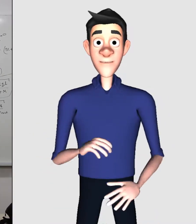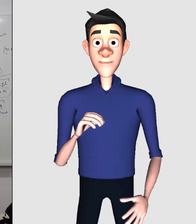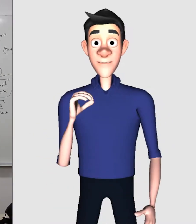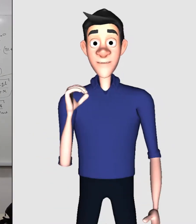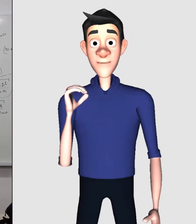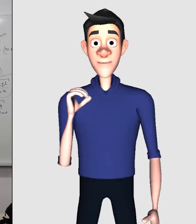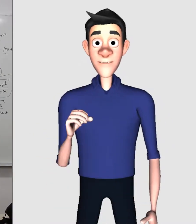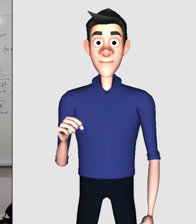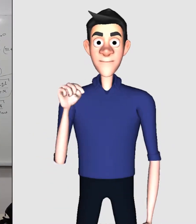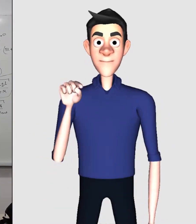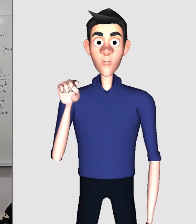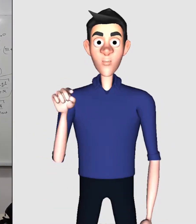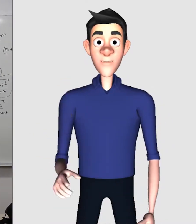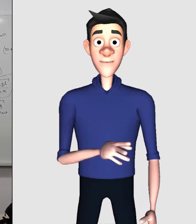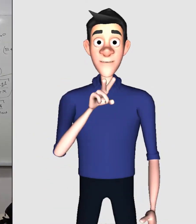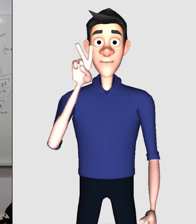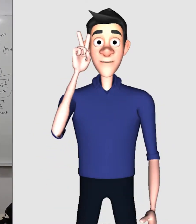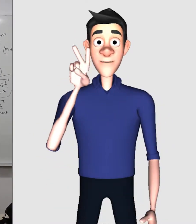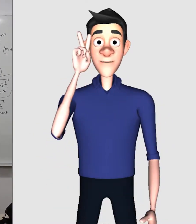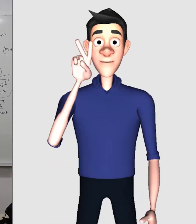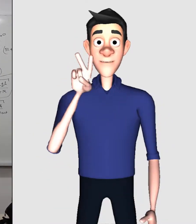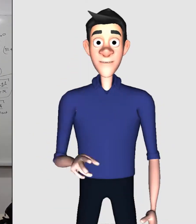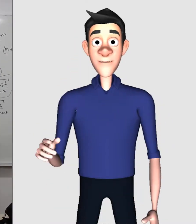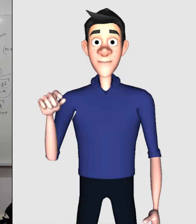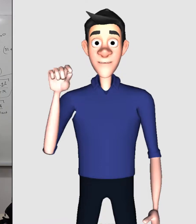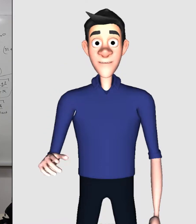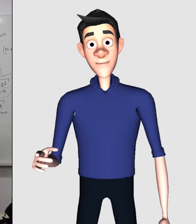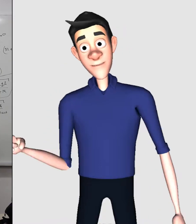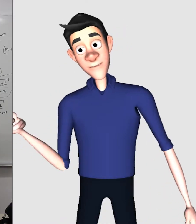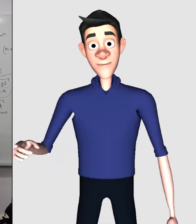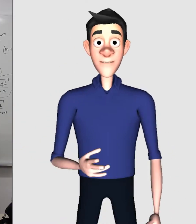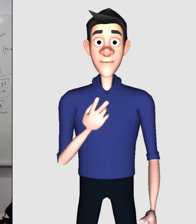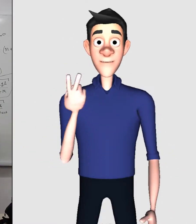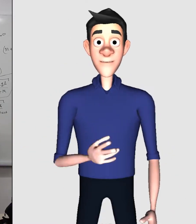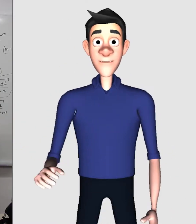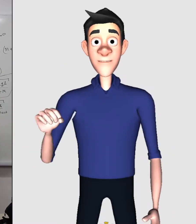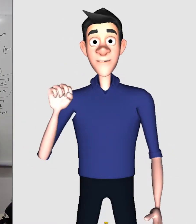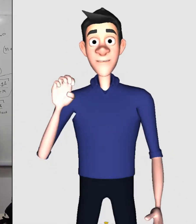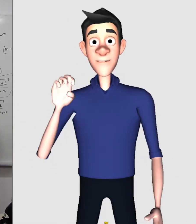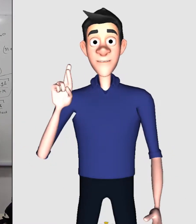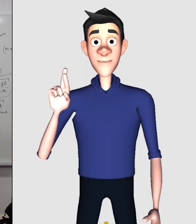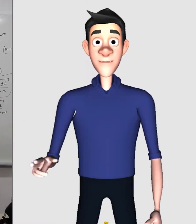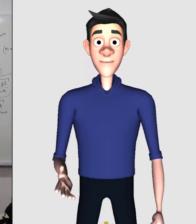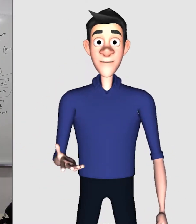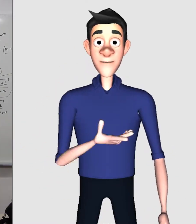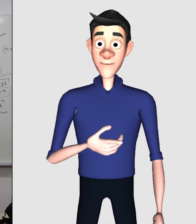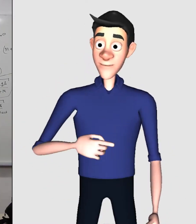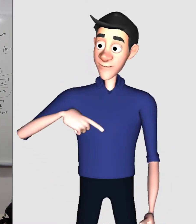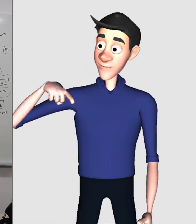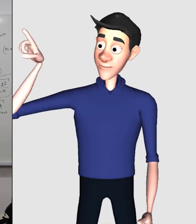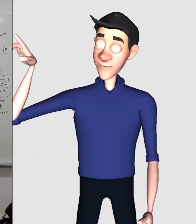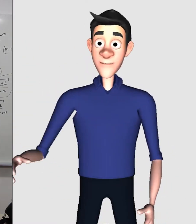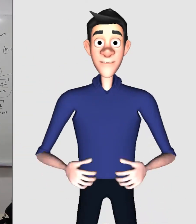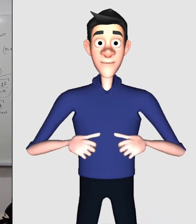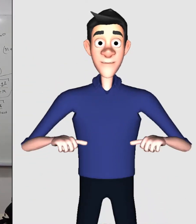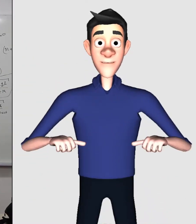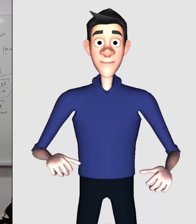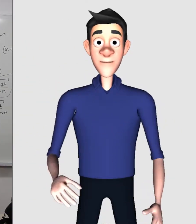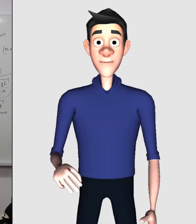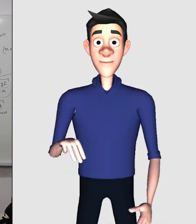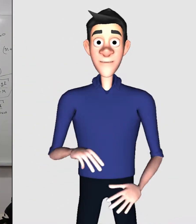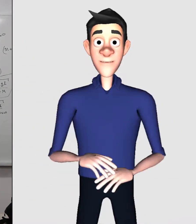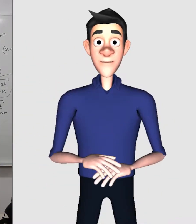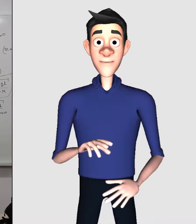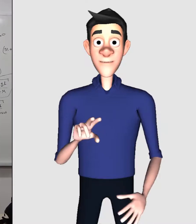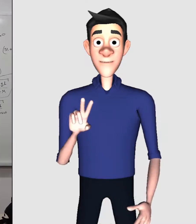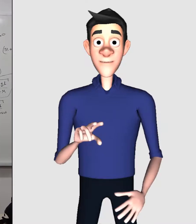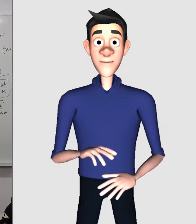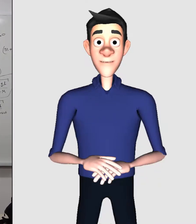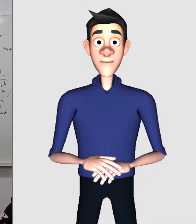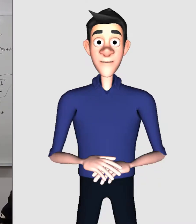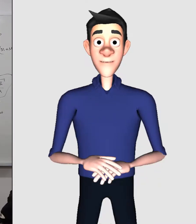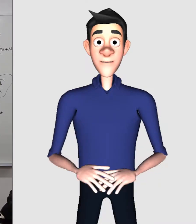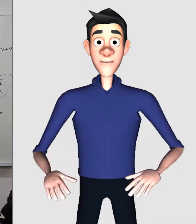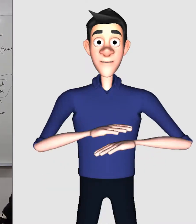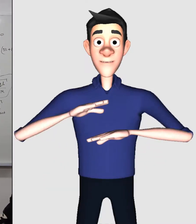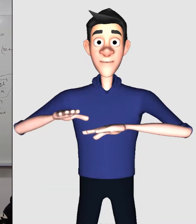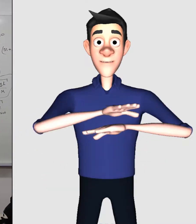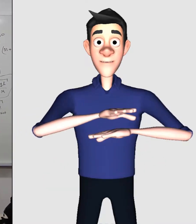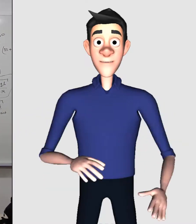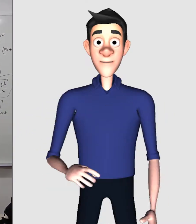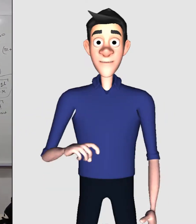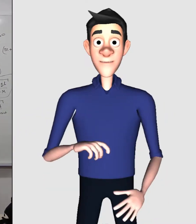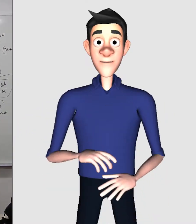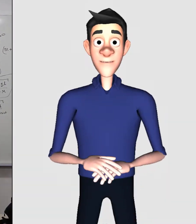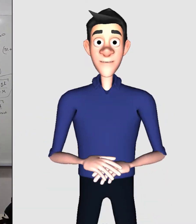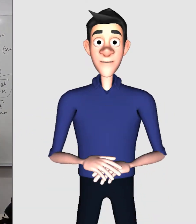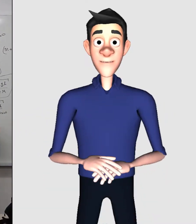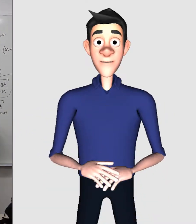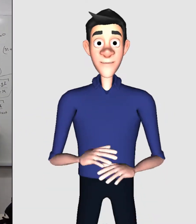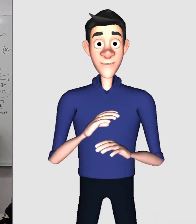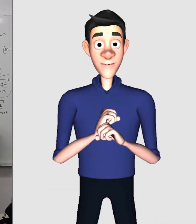k equivalente para uma barra fixa na extremidade e vibrando com massa na ponta é o seguinte: